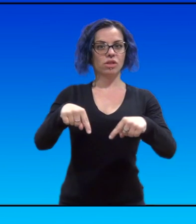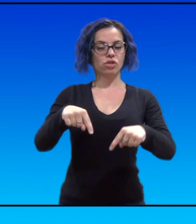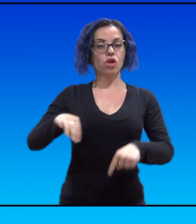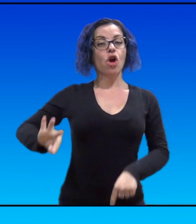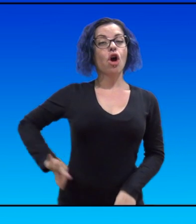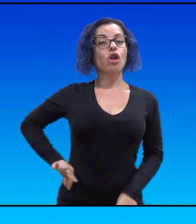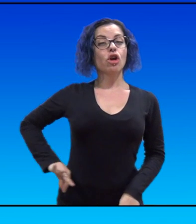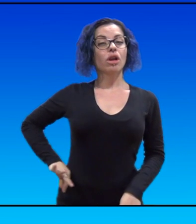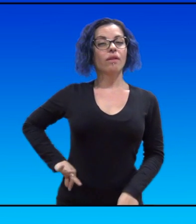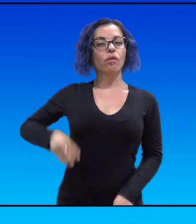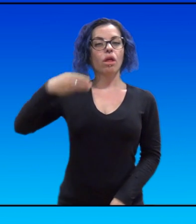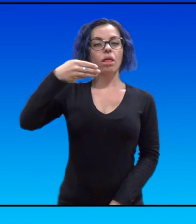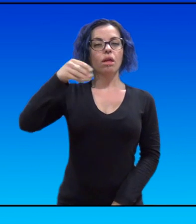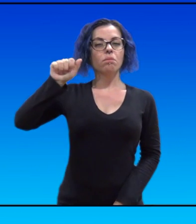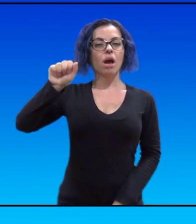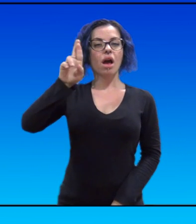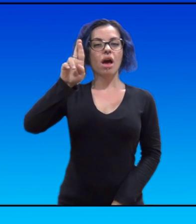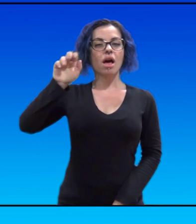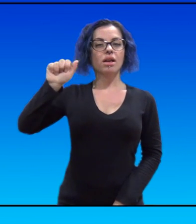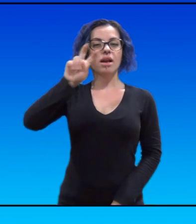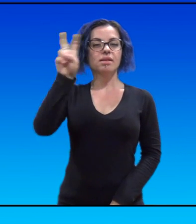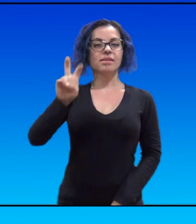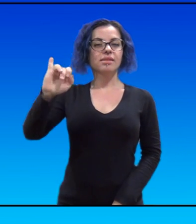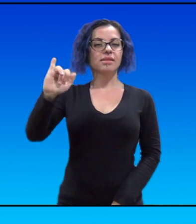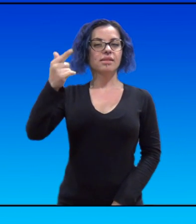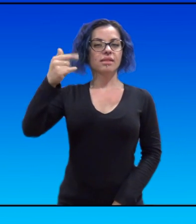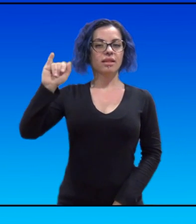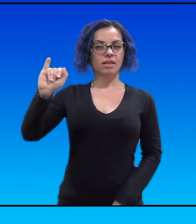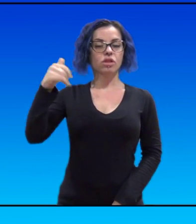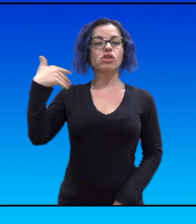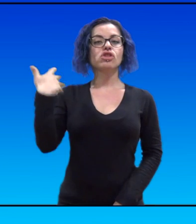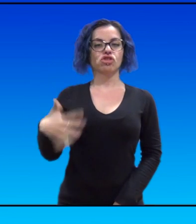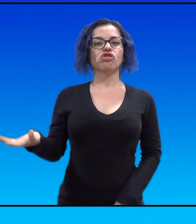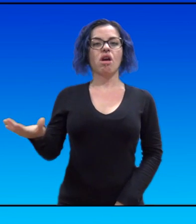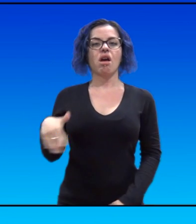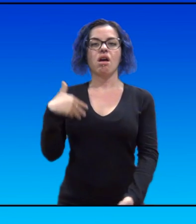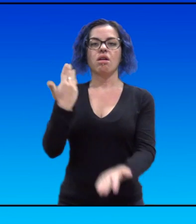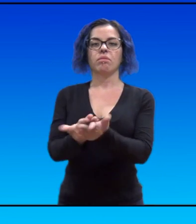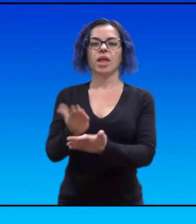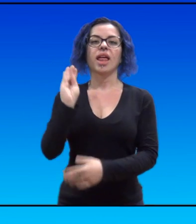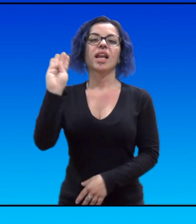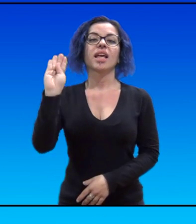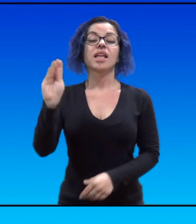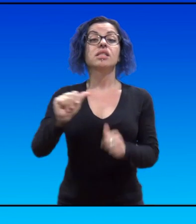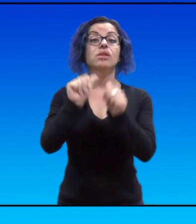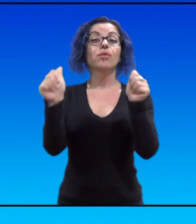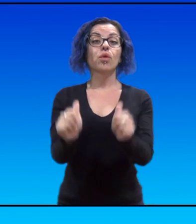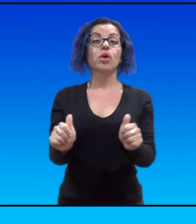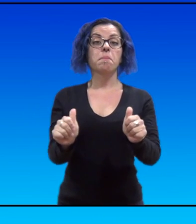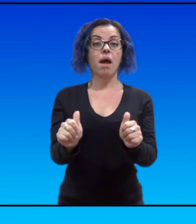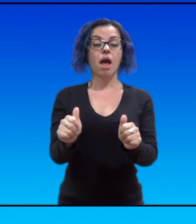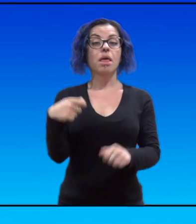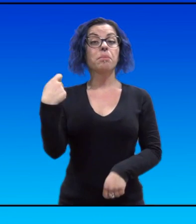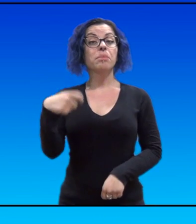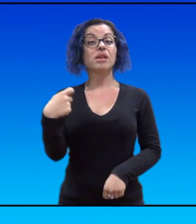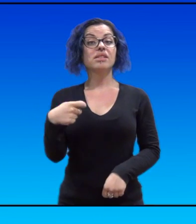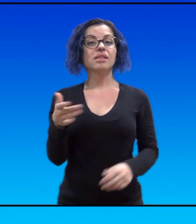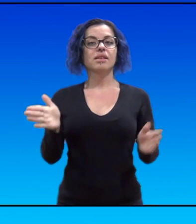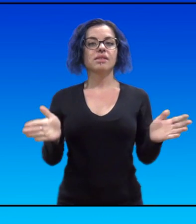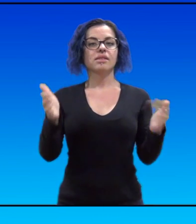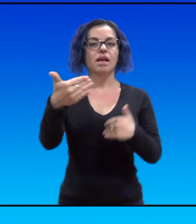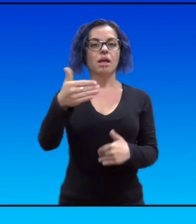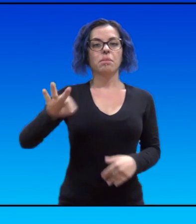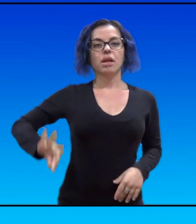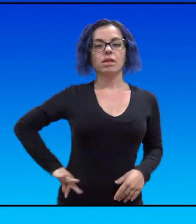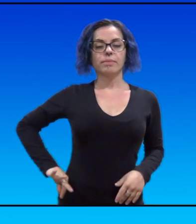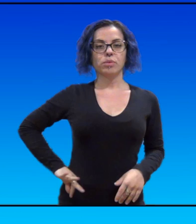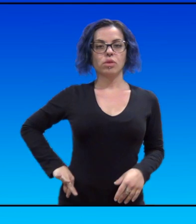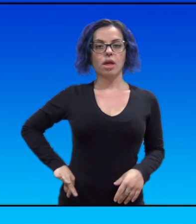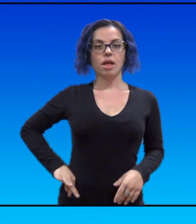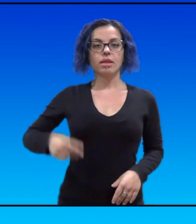l'On.Marazziti, ha presentato richiesta formale alla Presidenza della Camera